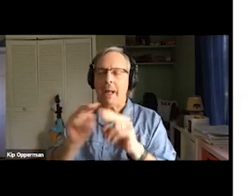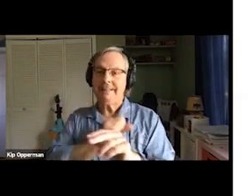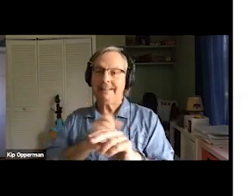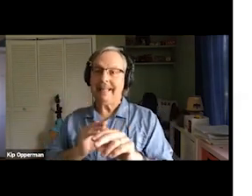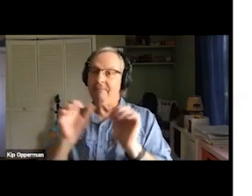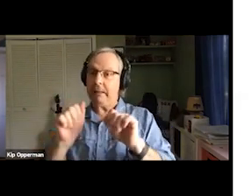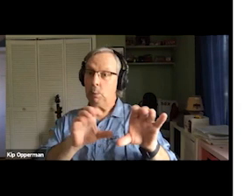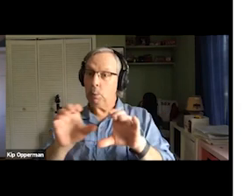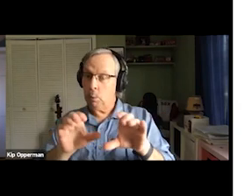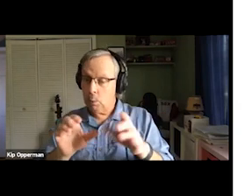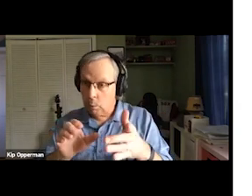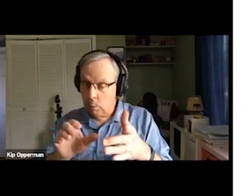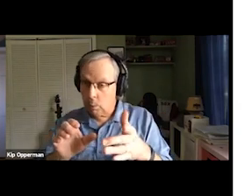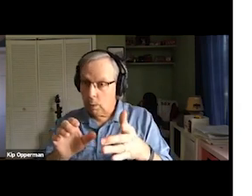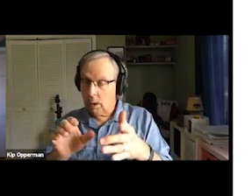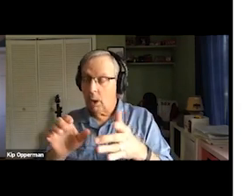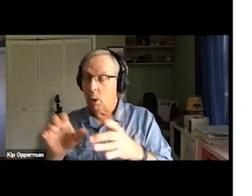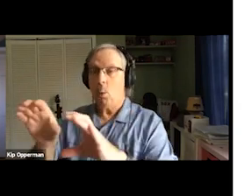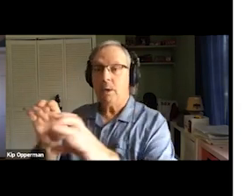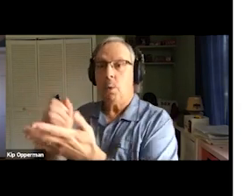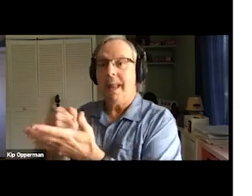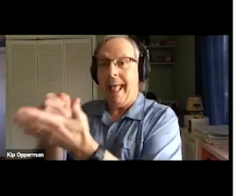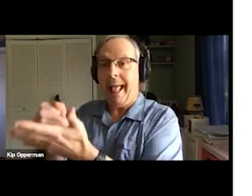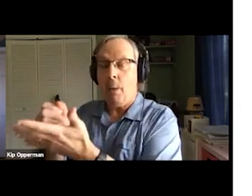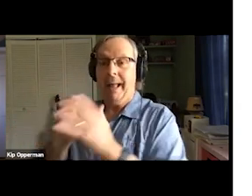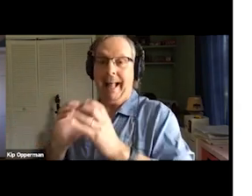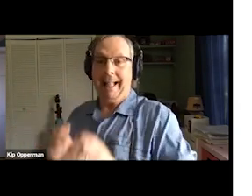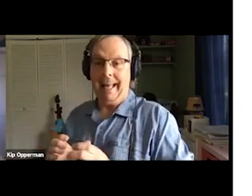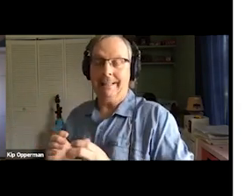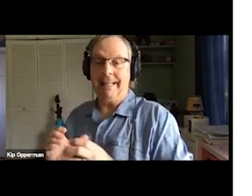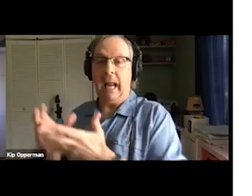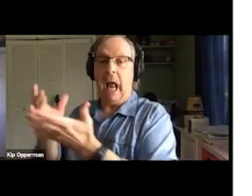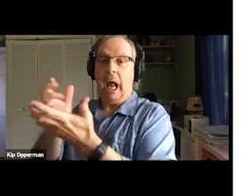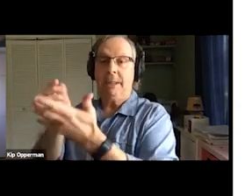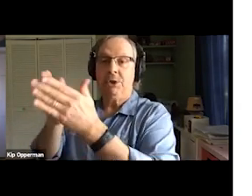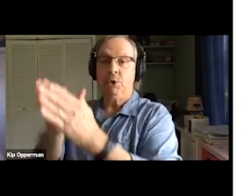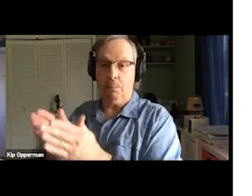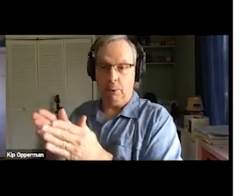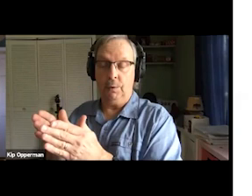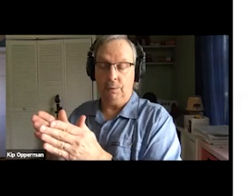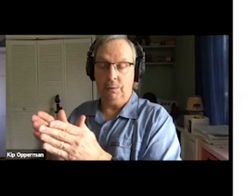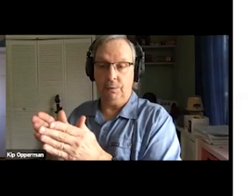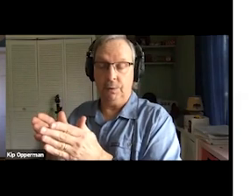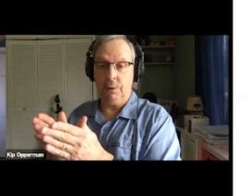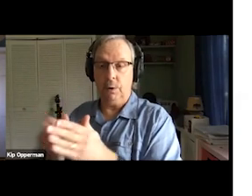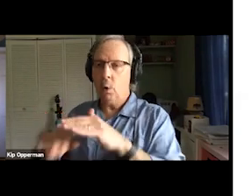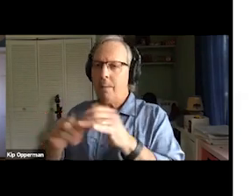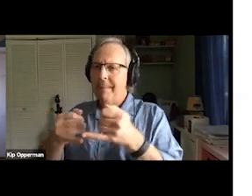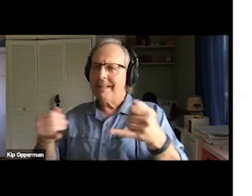así como lo que podemos hacer por los clientes y consumidores, ¿verdad? Entonces, la línea de base es crear una cultura compasiva